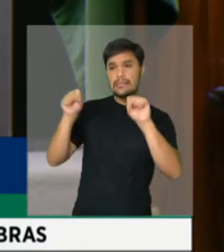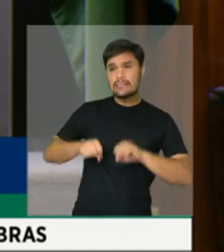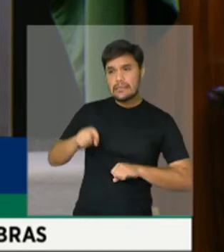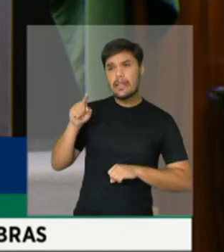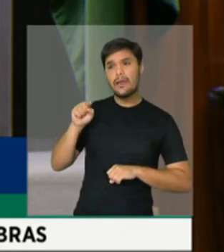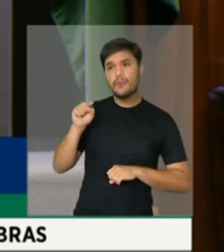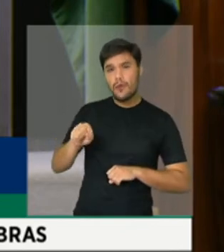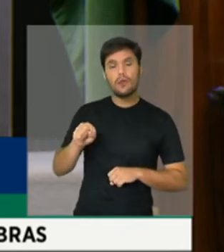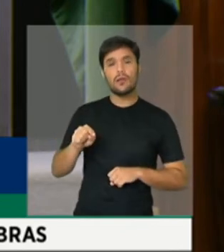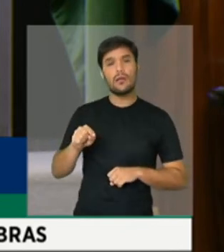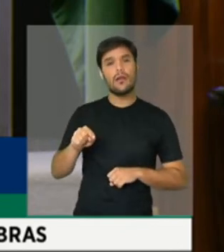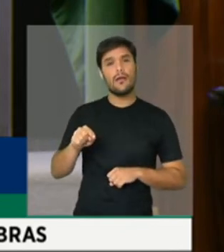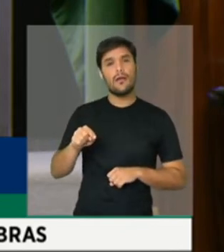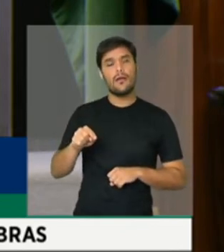DE LUCRO... QUE TEM QUE